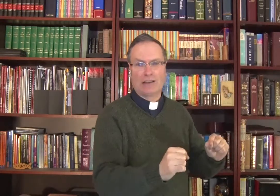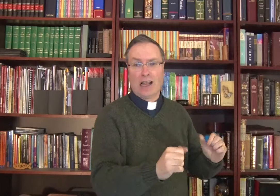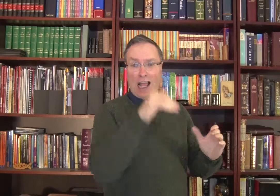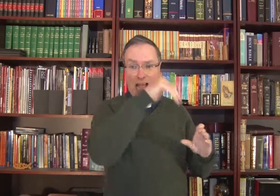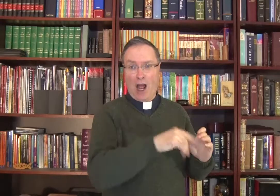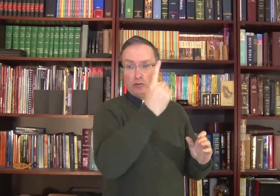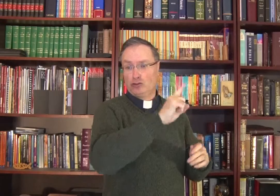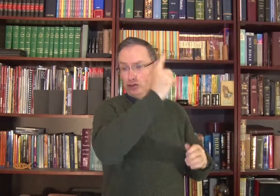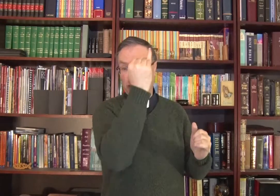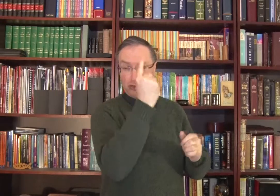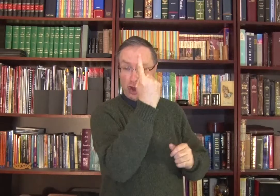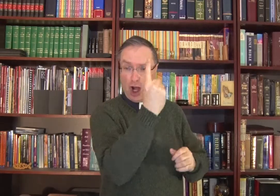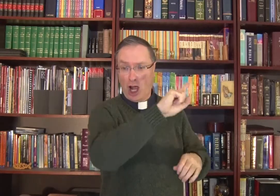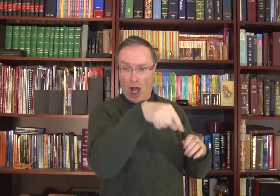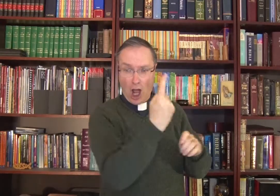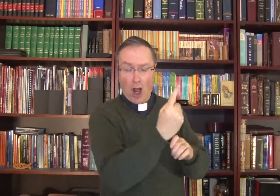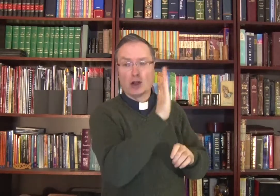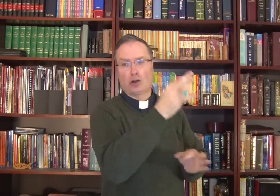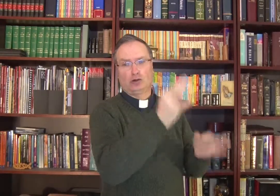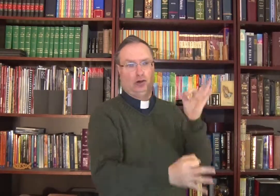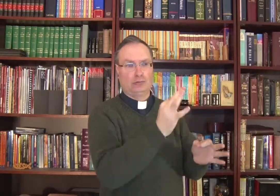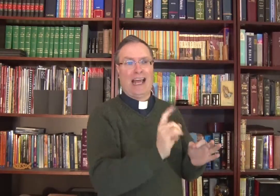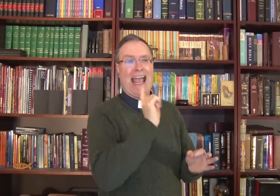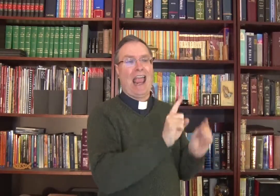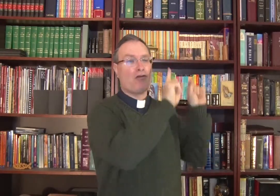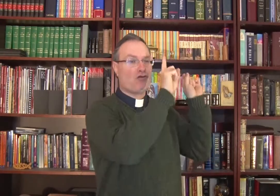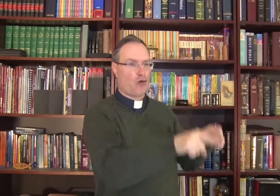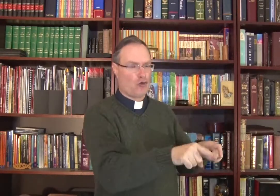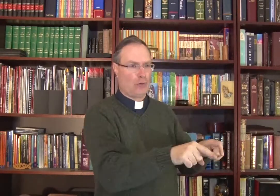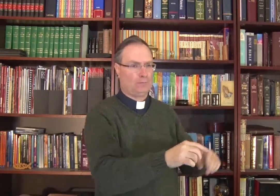En une seule heure ton jugement est venu!»